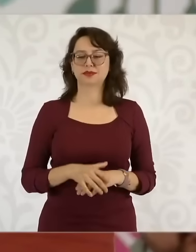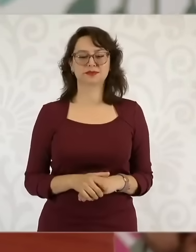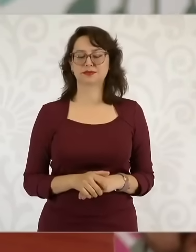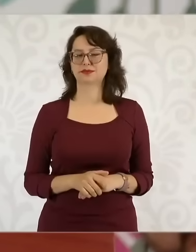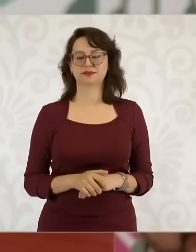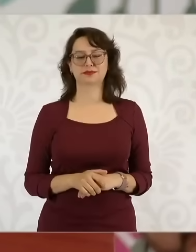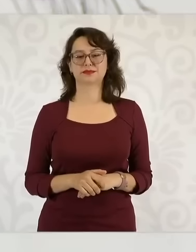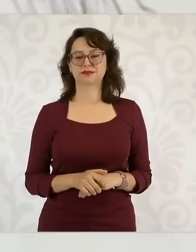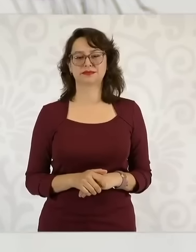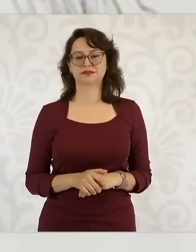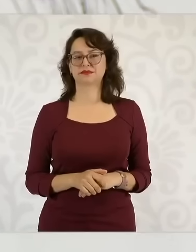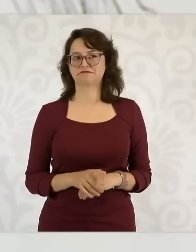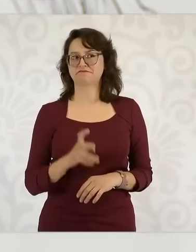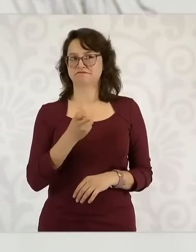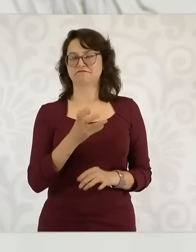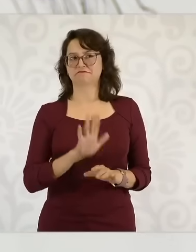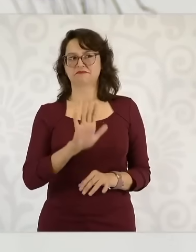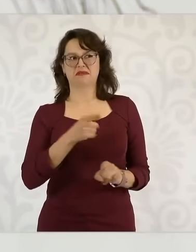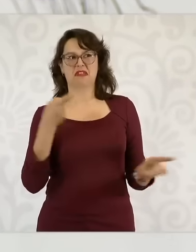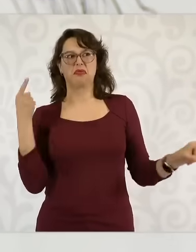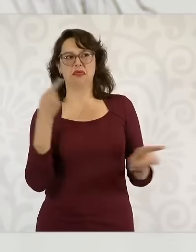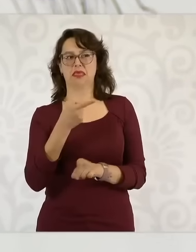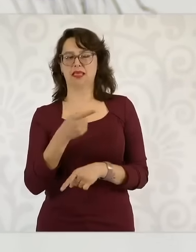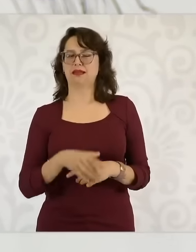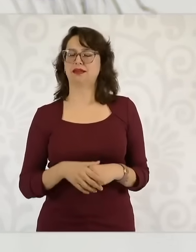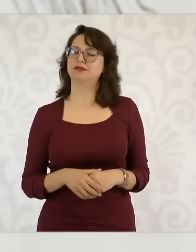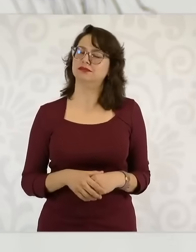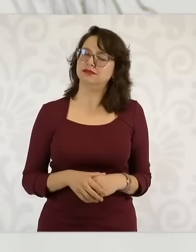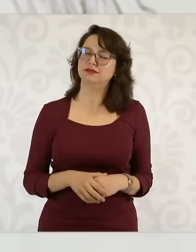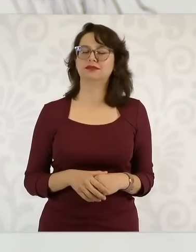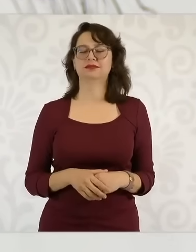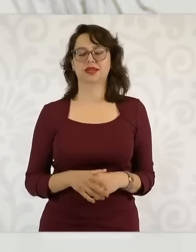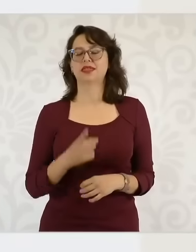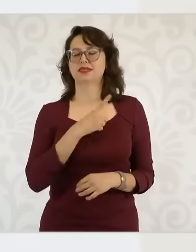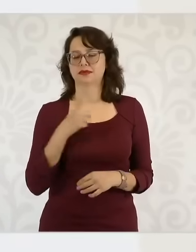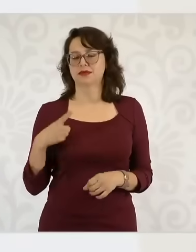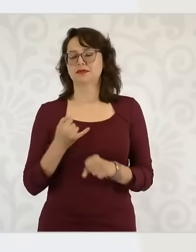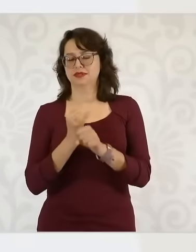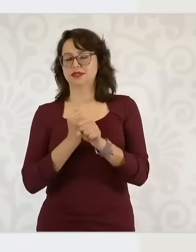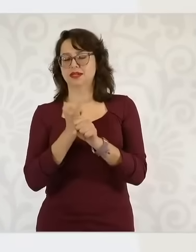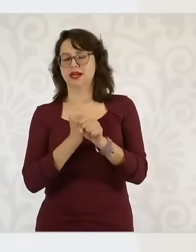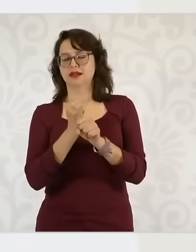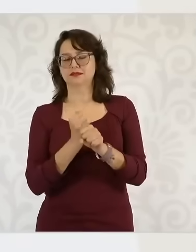podemos decir de mucha provocación ¿no entonces eh hay que investigar más les corresponde obviamente